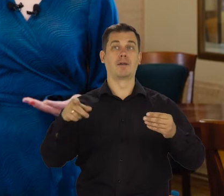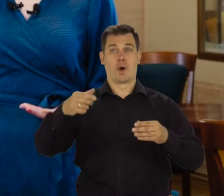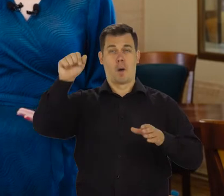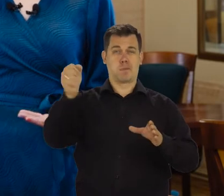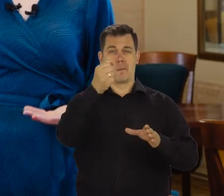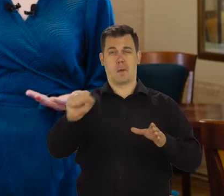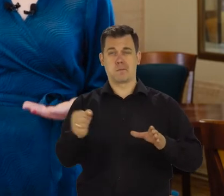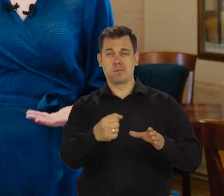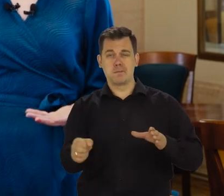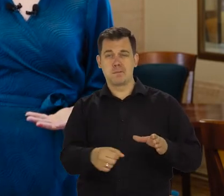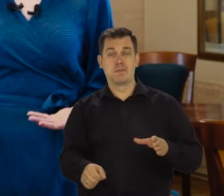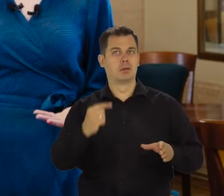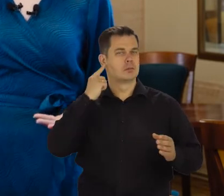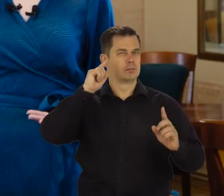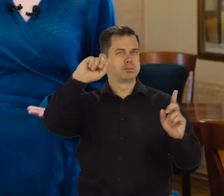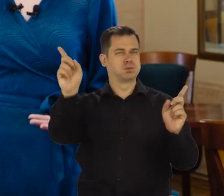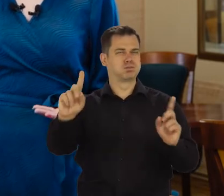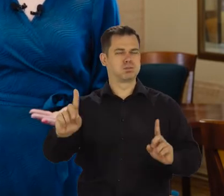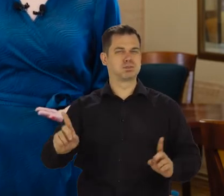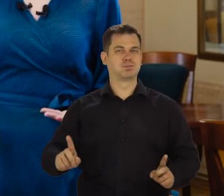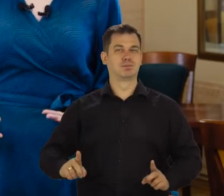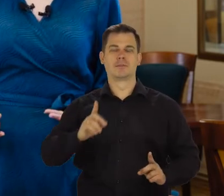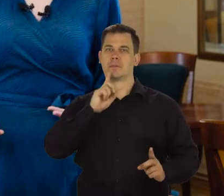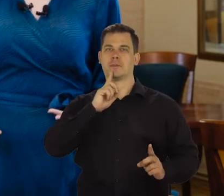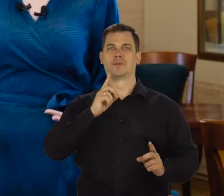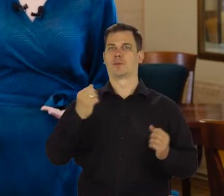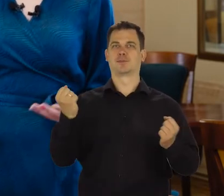i kamień spadając, odbija się po tych blachach i daje efekt burzy.